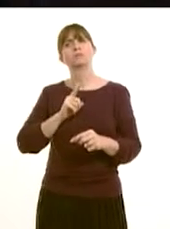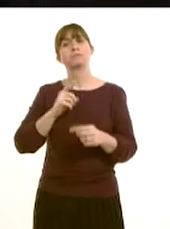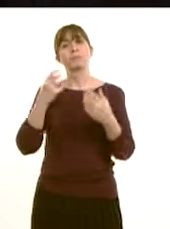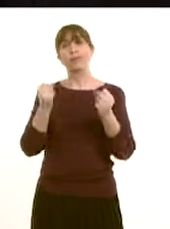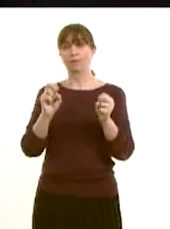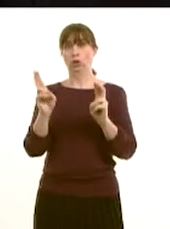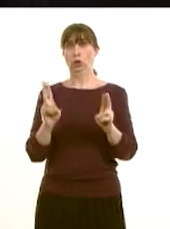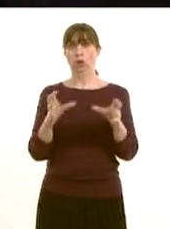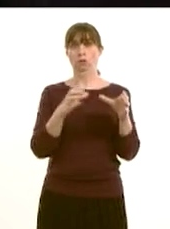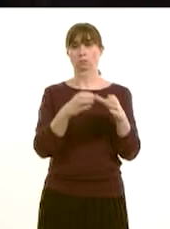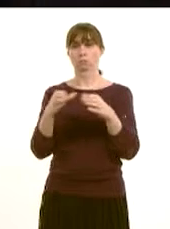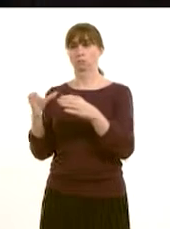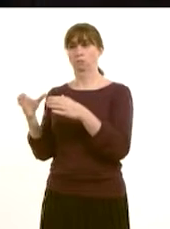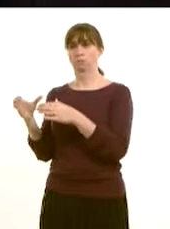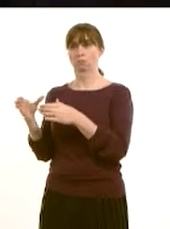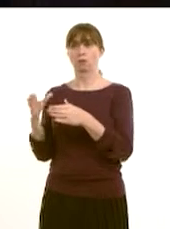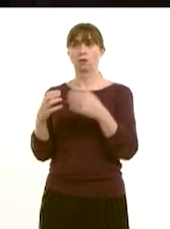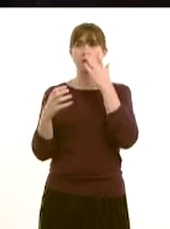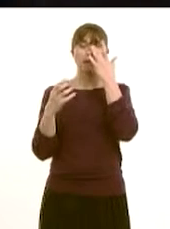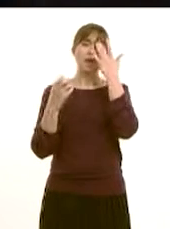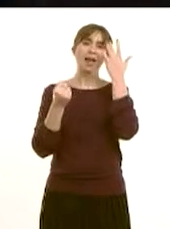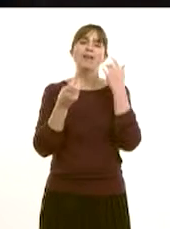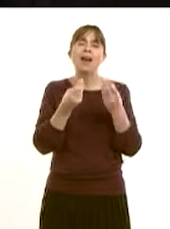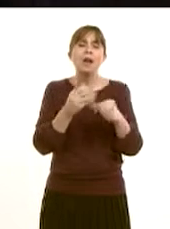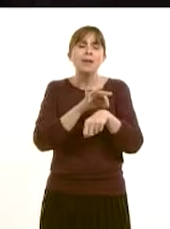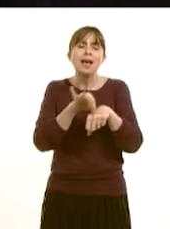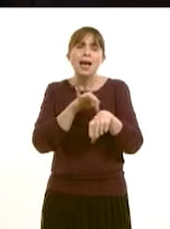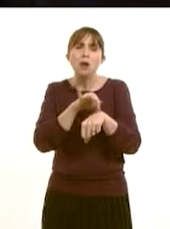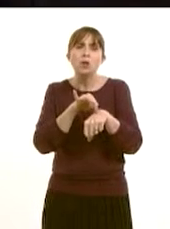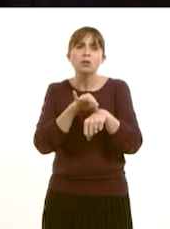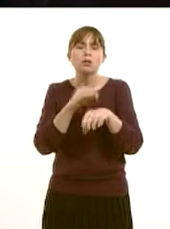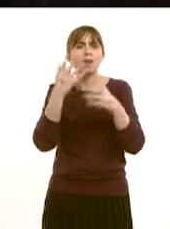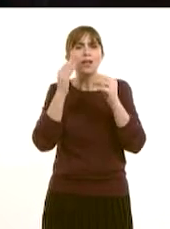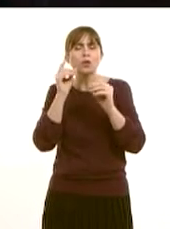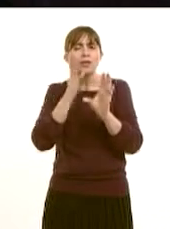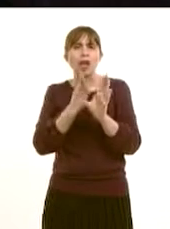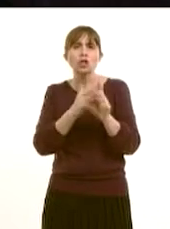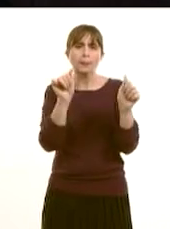Rwyf wedi edrych i mewn i hyn ac nid oes adolygiad wedi bod i mewn iír sefyllfa yng Nghymru